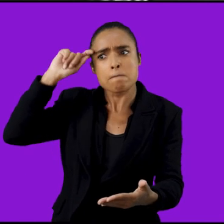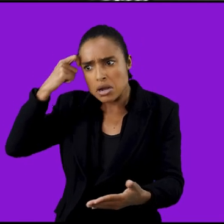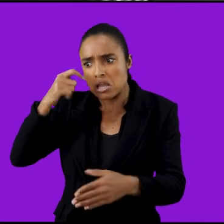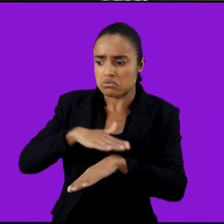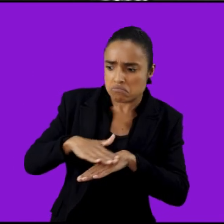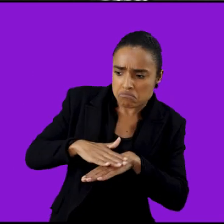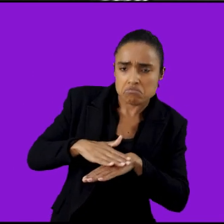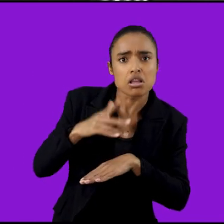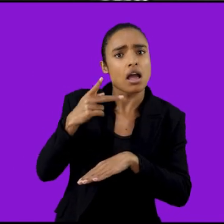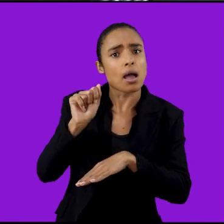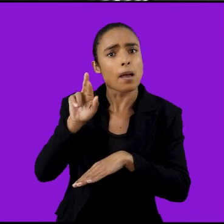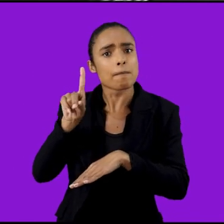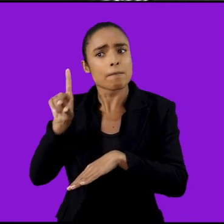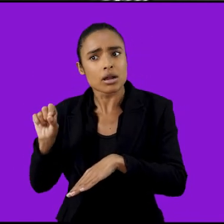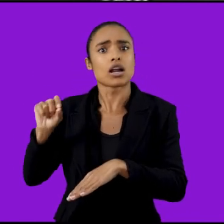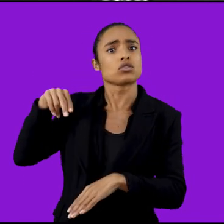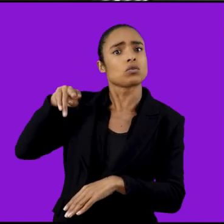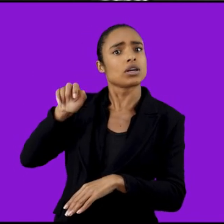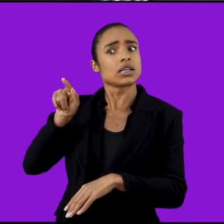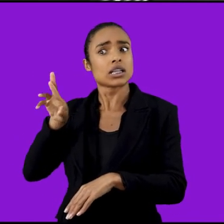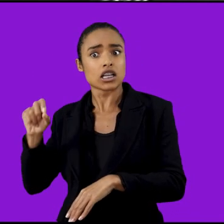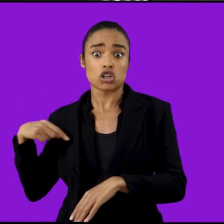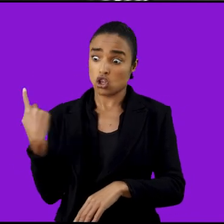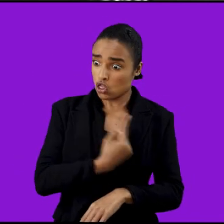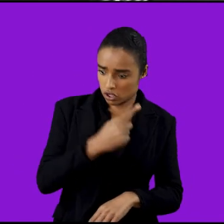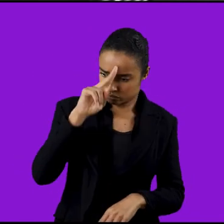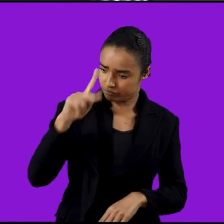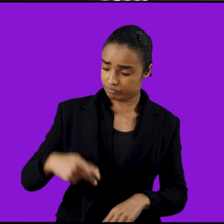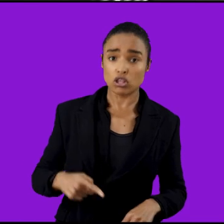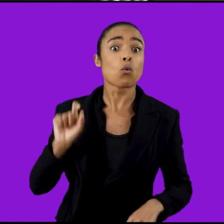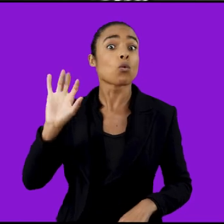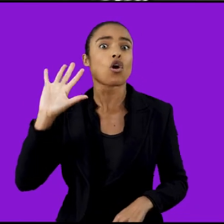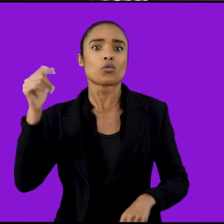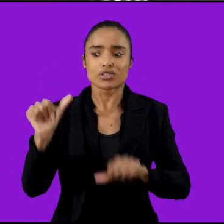mudou a dinâmica do país, econômica, dinâmica política, dinâmica social. O Brasil é outro